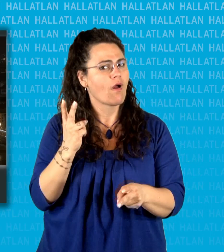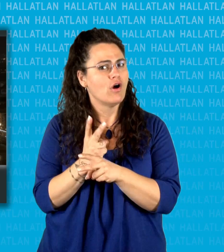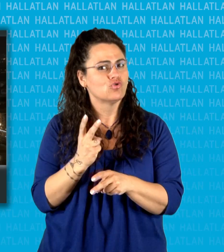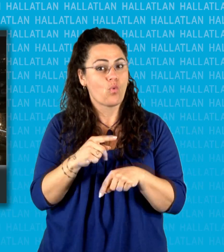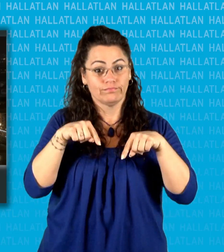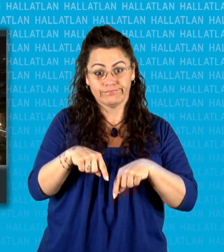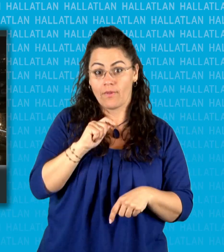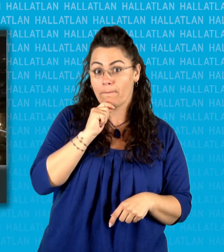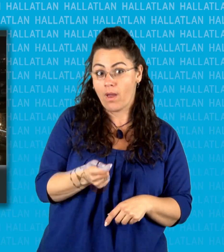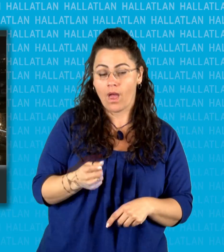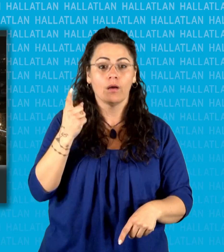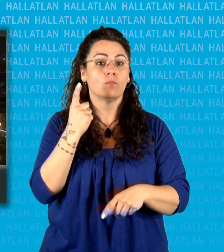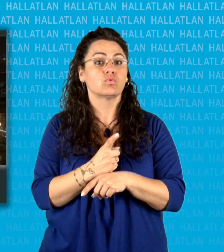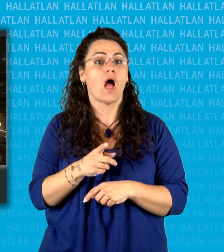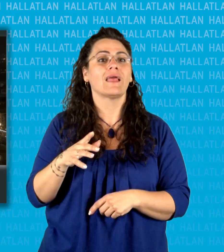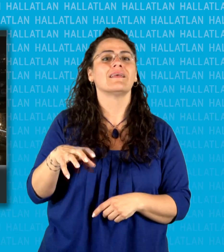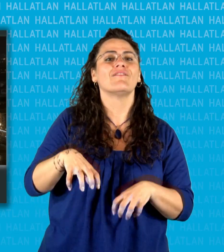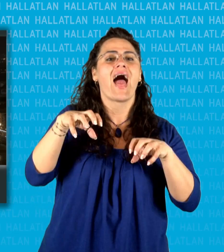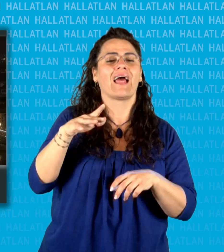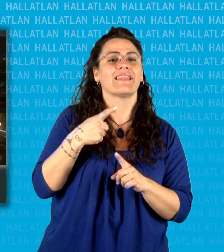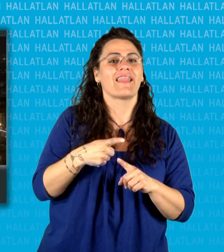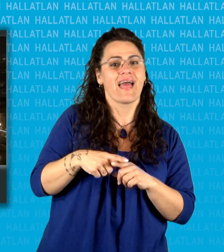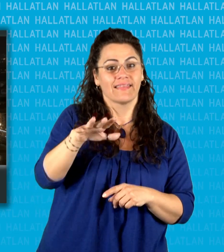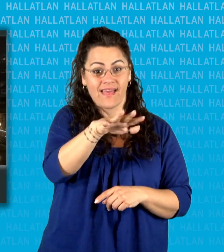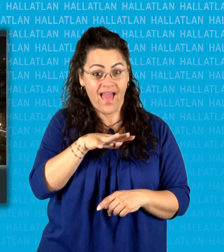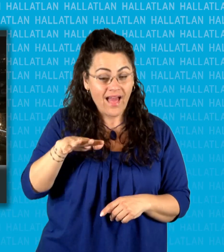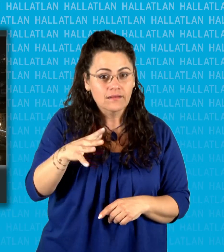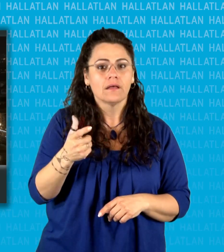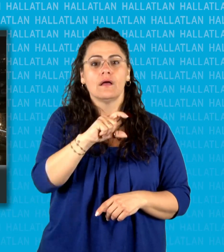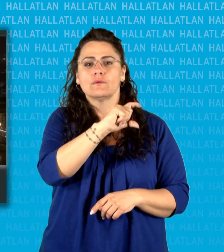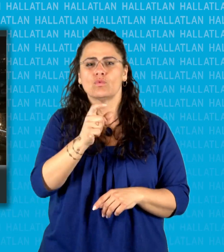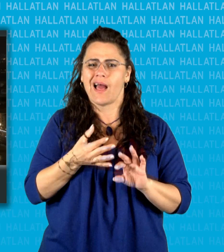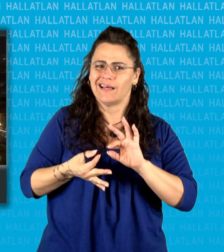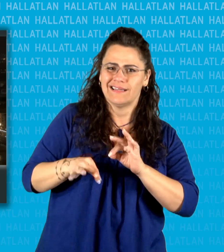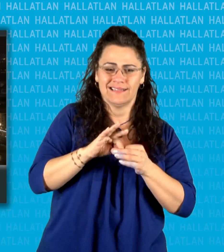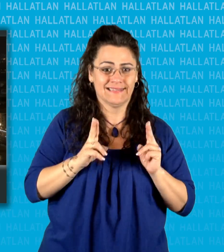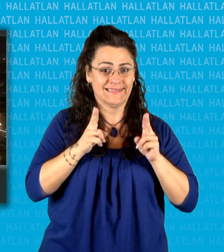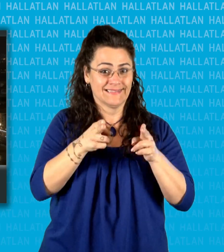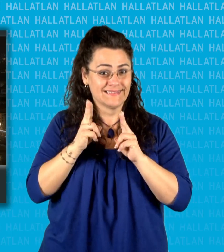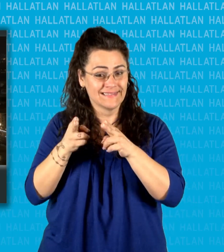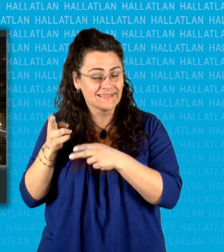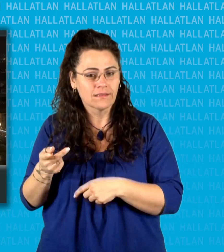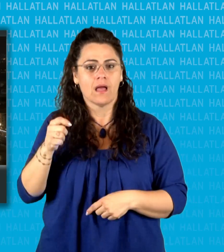Lekapcsolt itthon a Budai Várnegyed, az összes fővárosi híd,